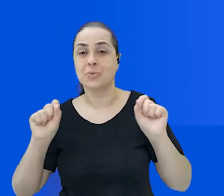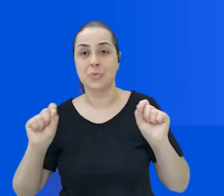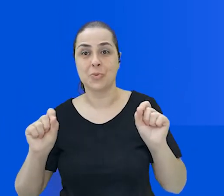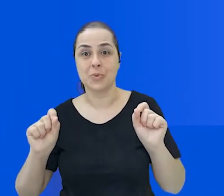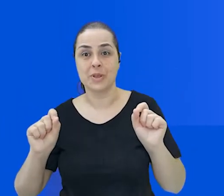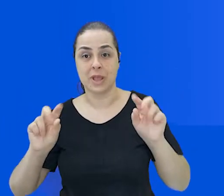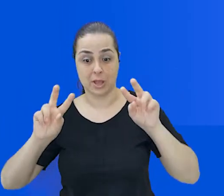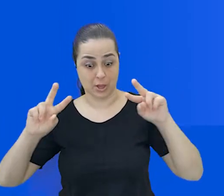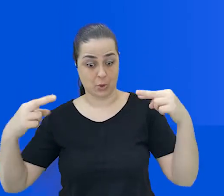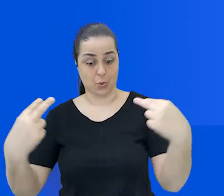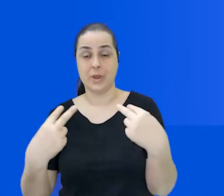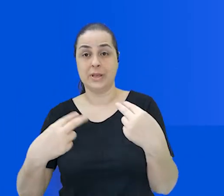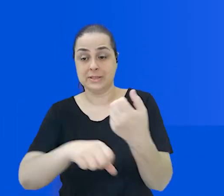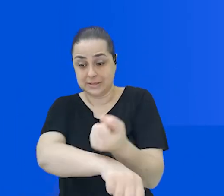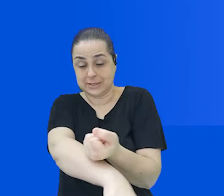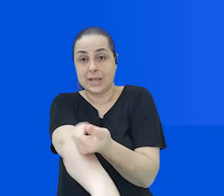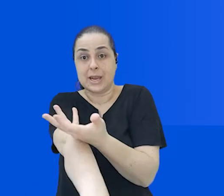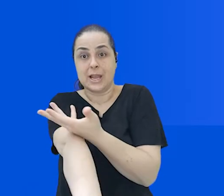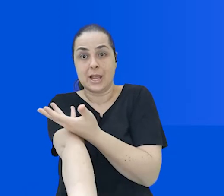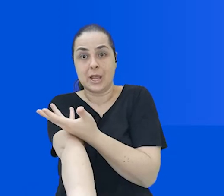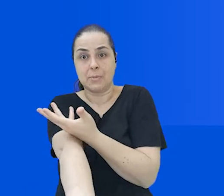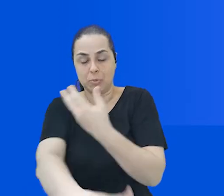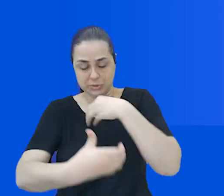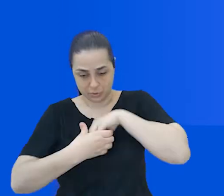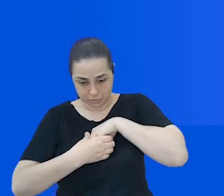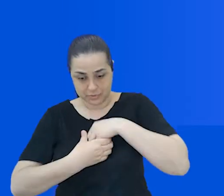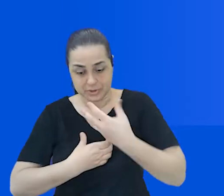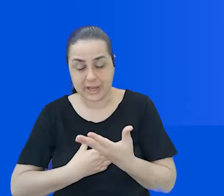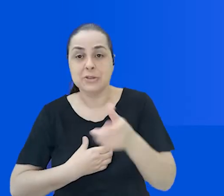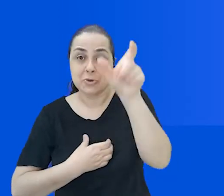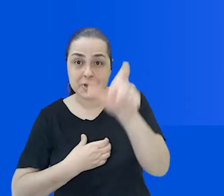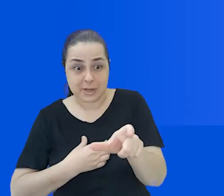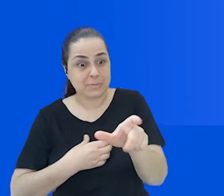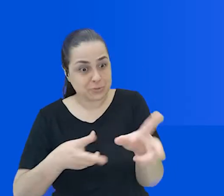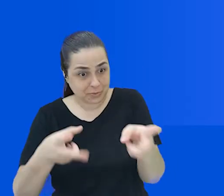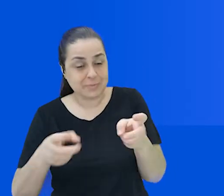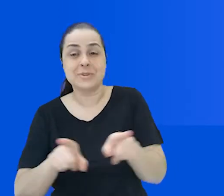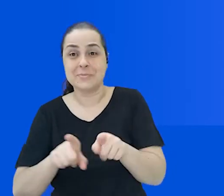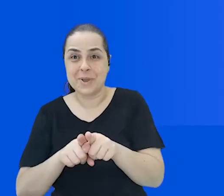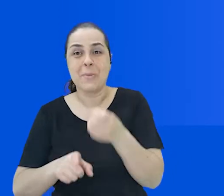sobre Reconhecer as Emoções Presentes na Gente e nos Outros. Bem-vinda!